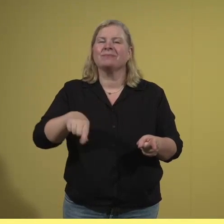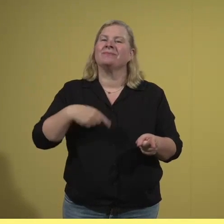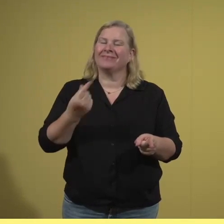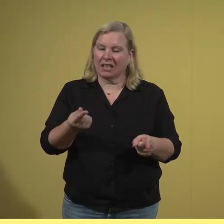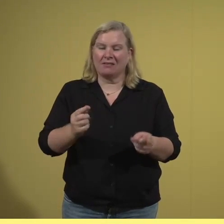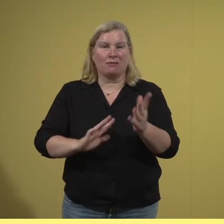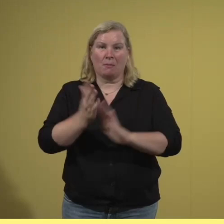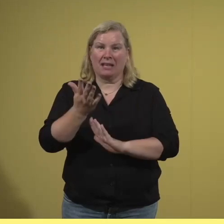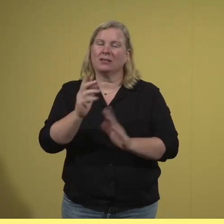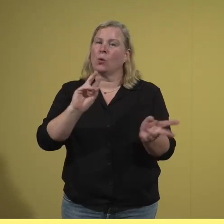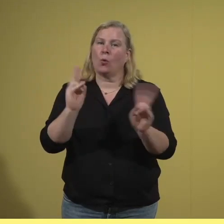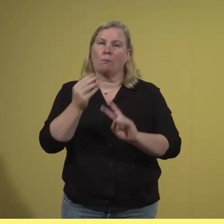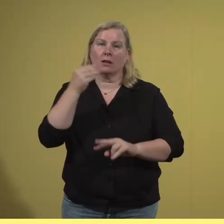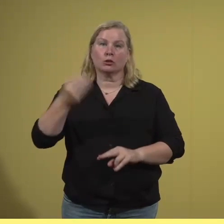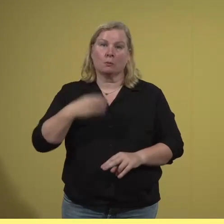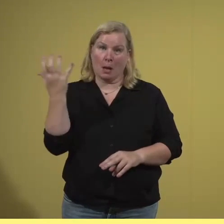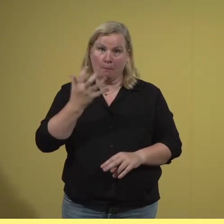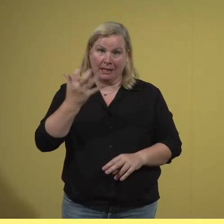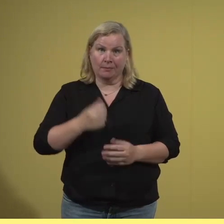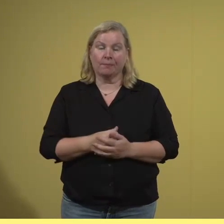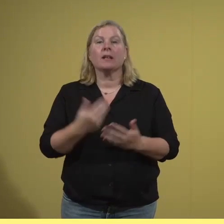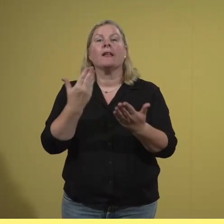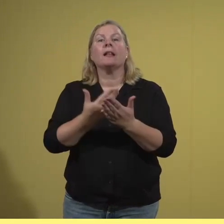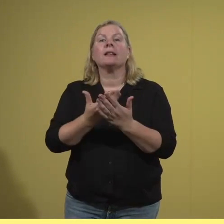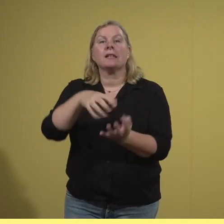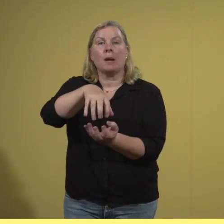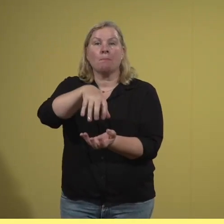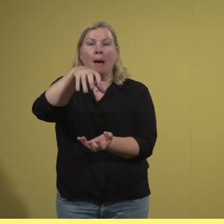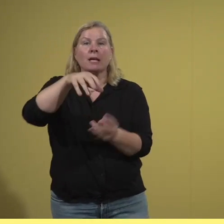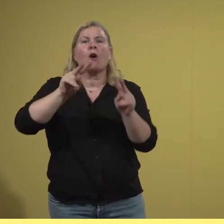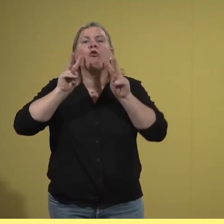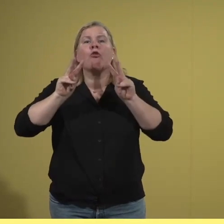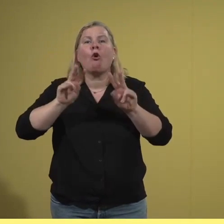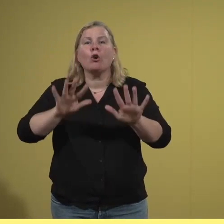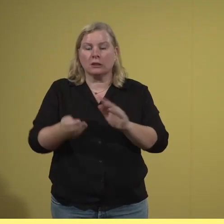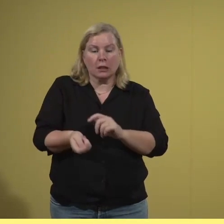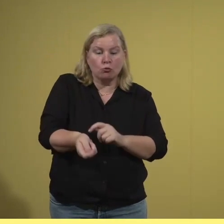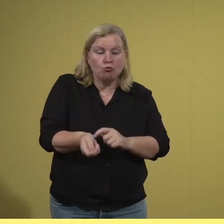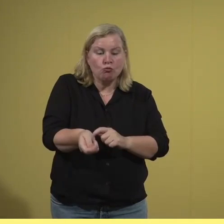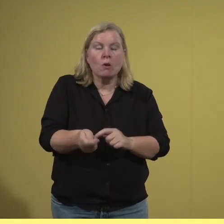Und was ist mit Zucker, wenn er anbrennt? Wird bitter! Deshalb Paprika immer ganz vorsichtig ziehen lassen.